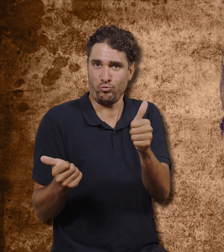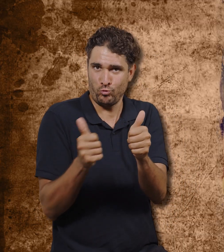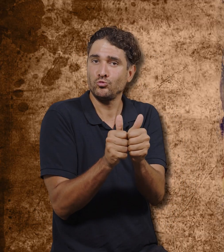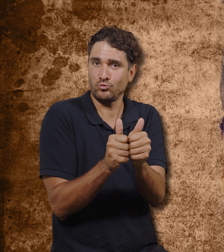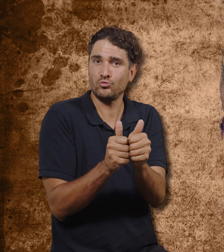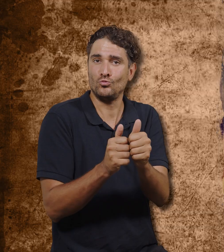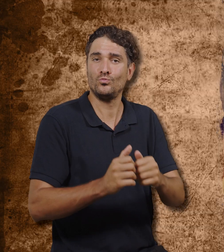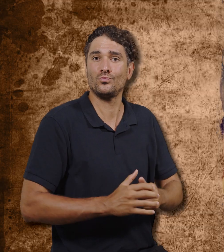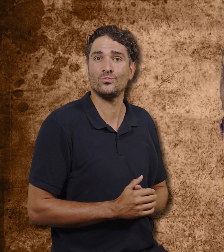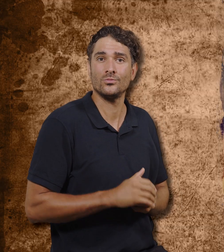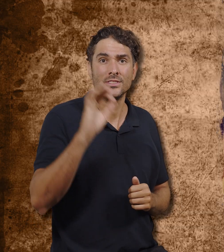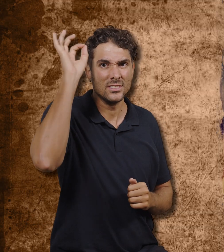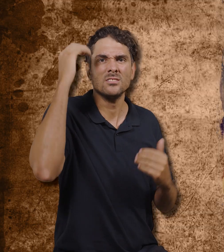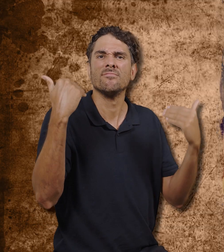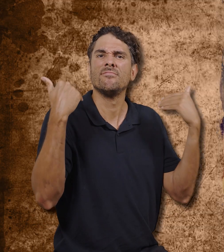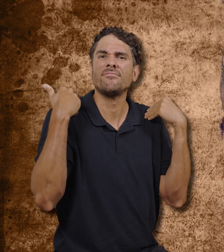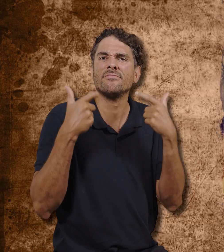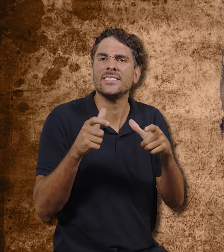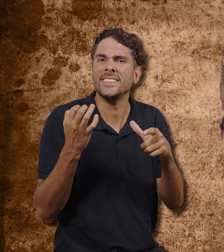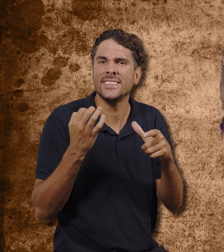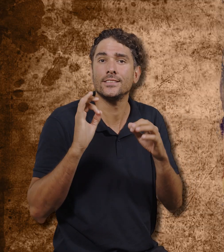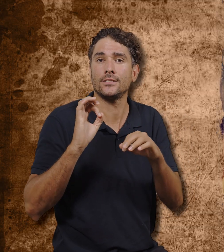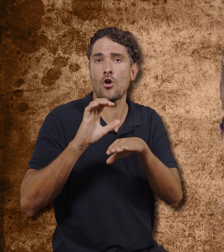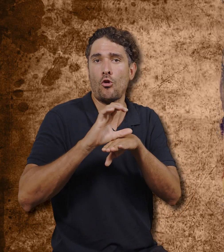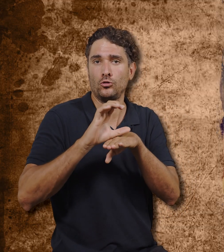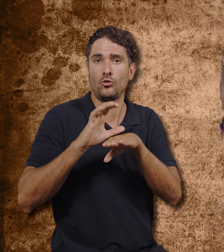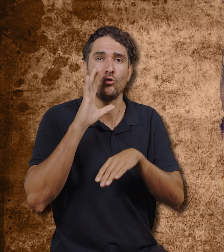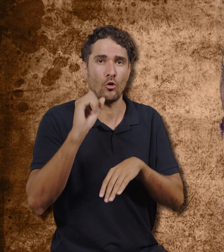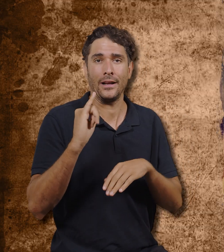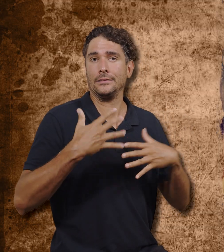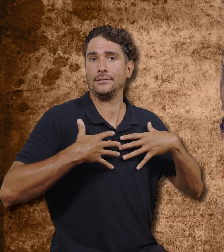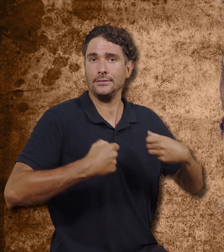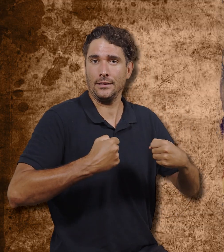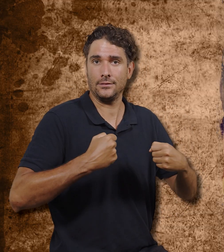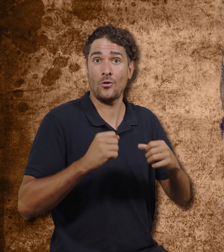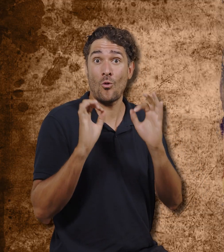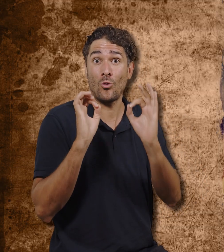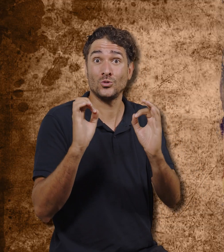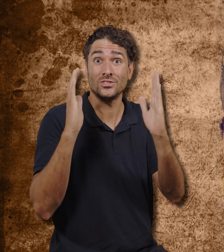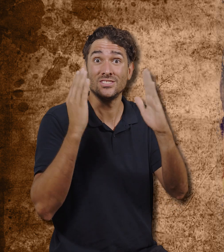fou conseller de Governació i de Sanitat sota la presidència de Francesc Macià,